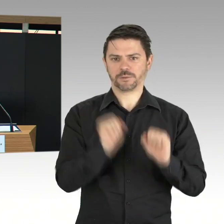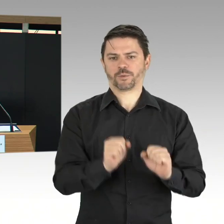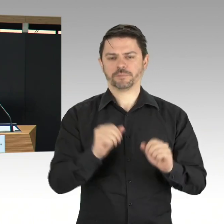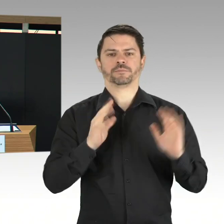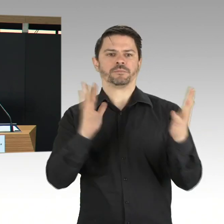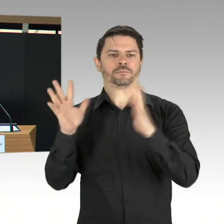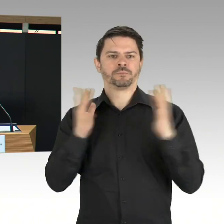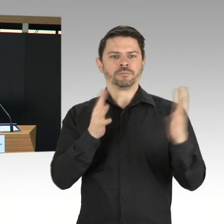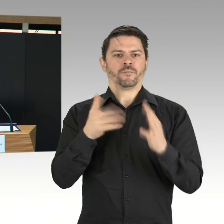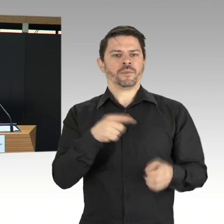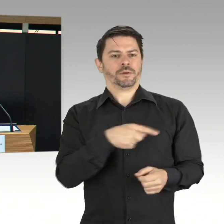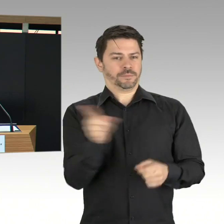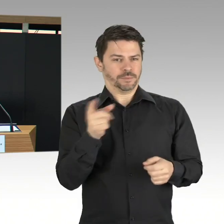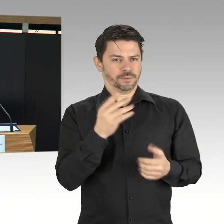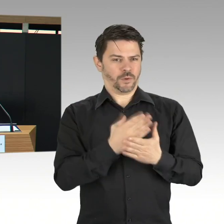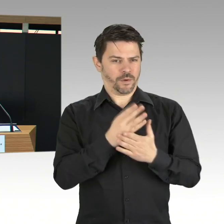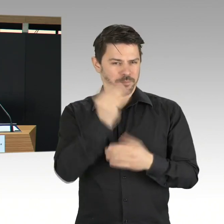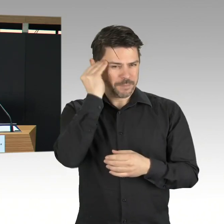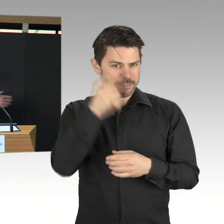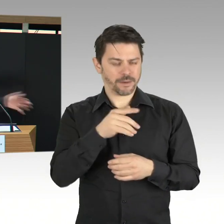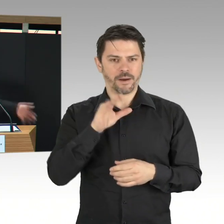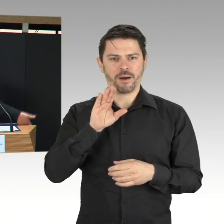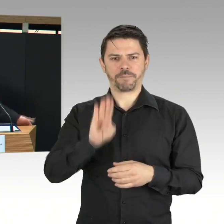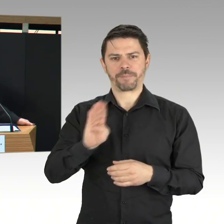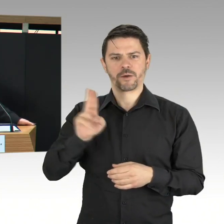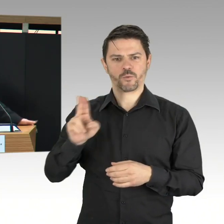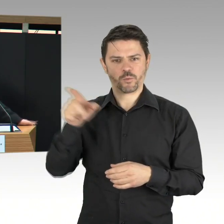Dieses wird allen Bürgerinnen und Bürgern zur Verfügung stehen